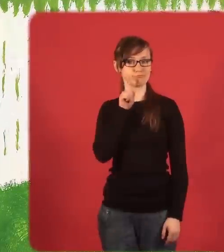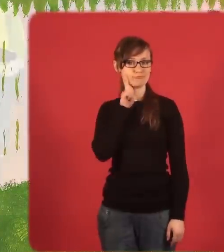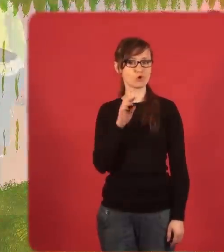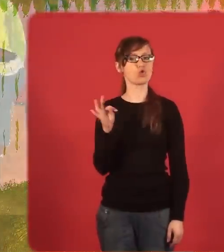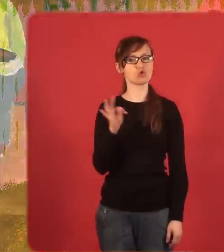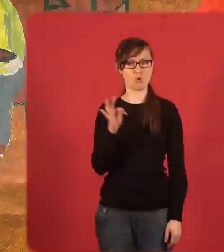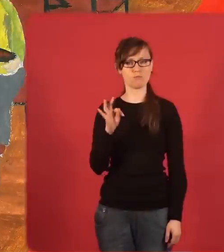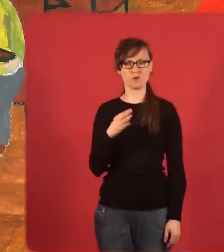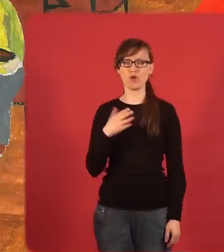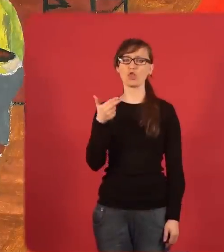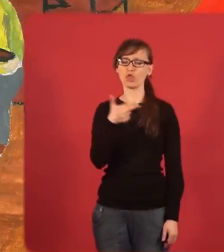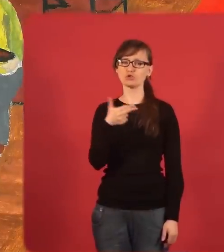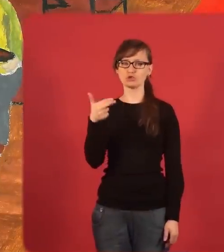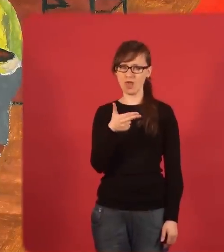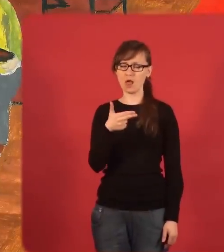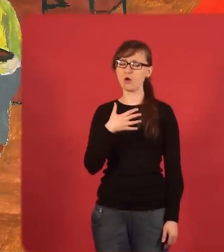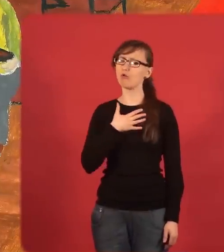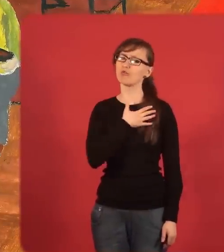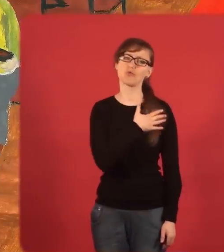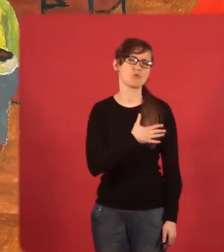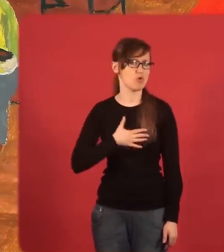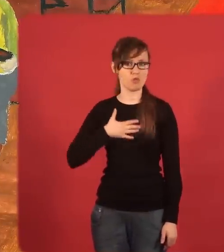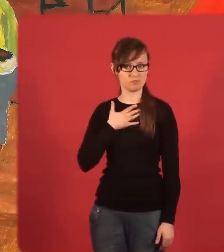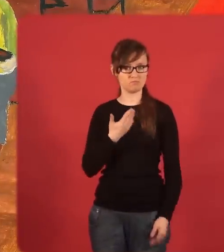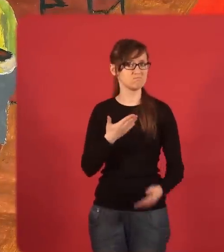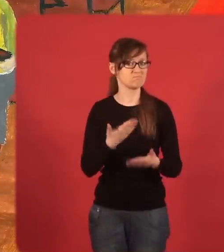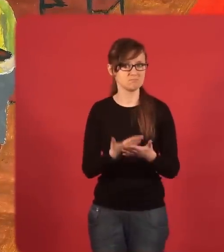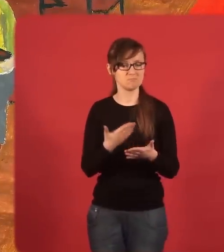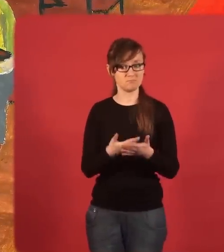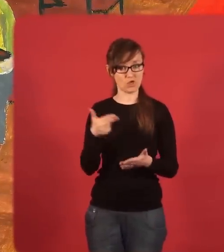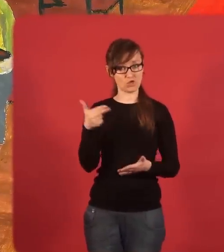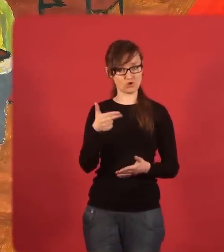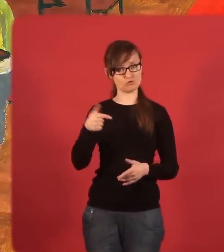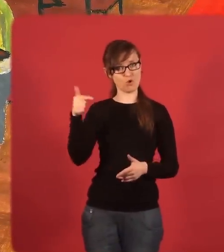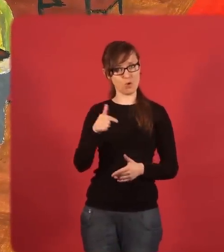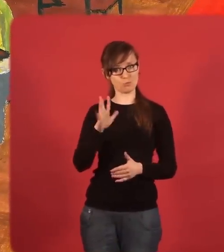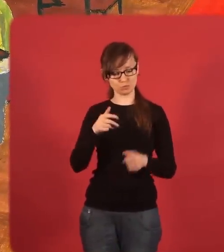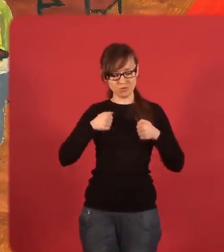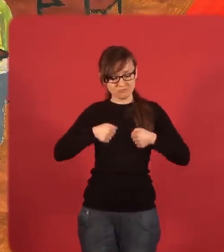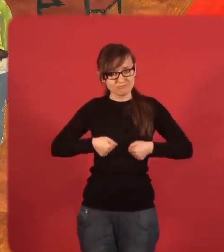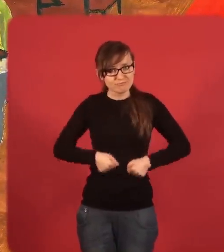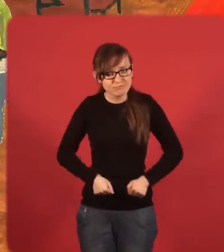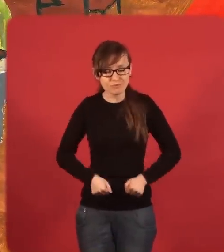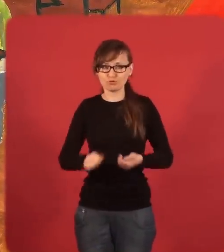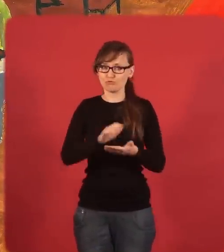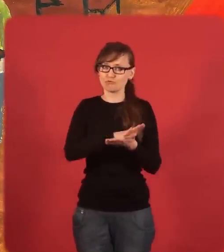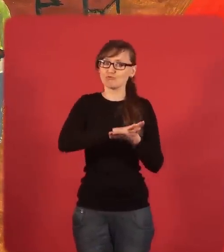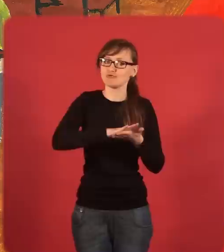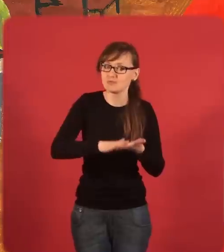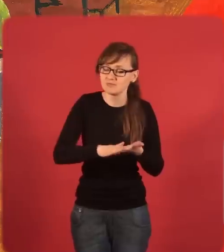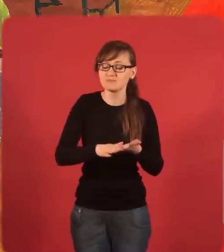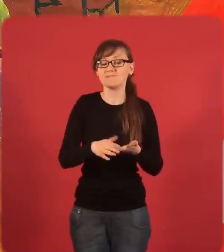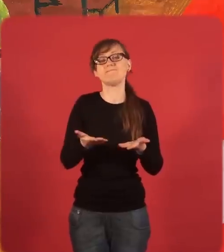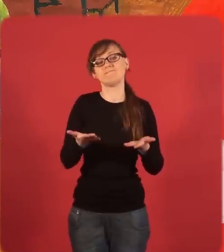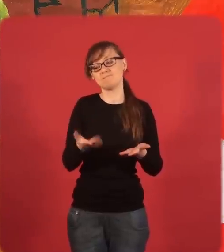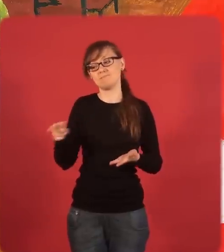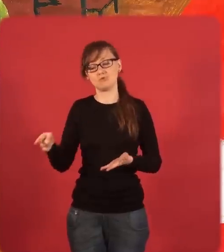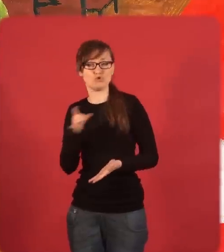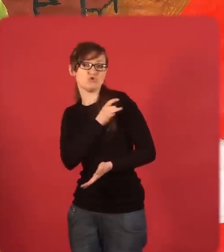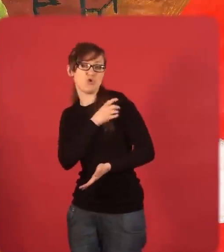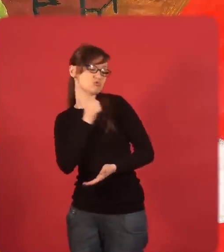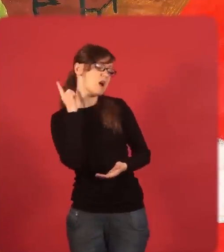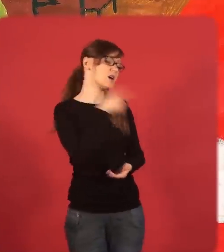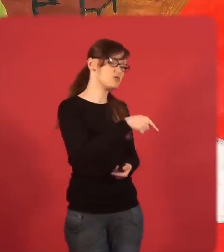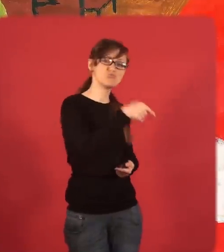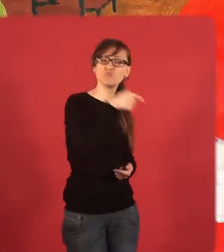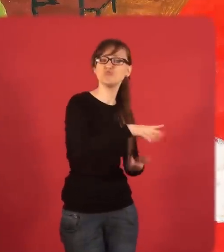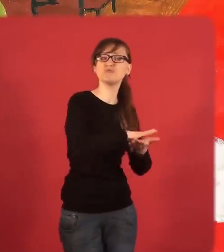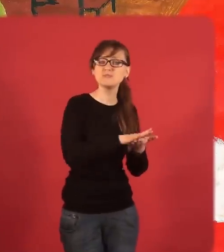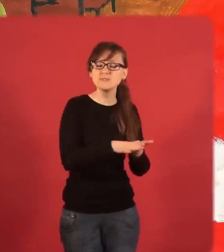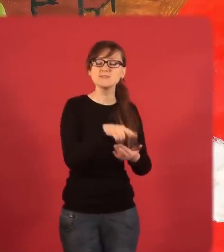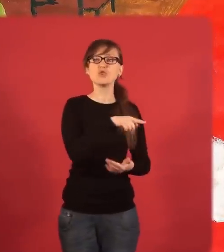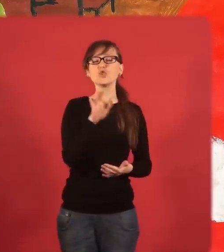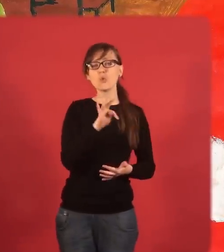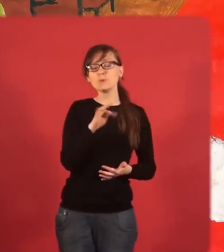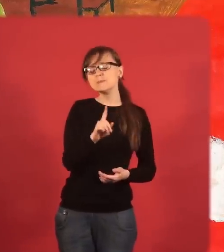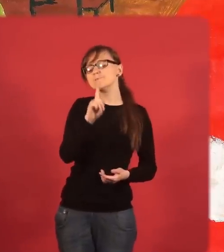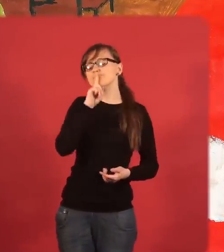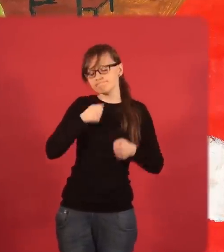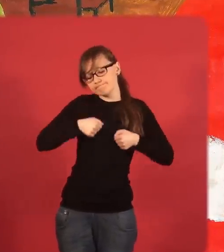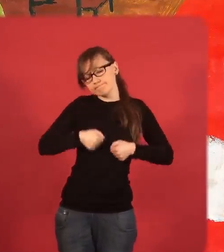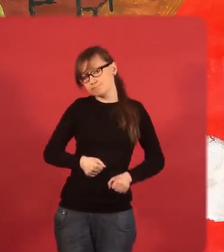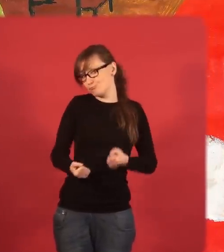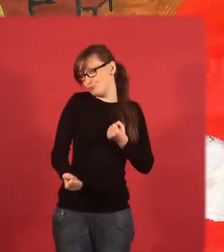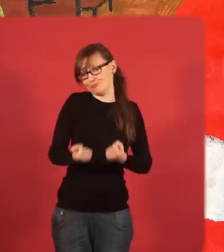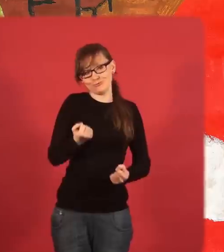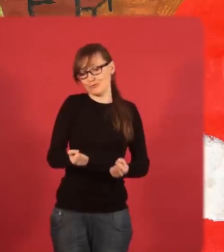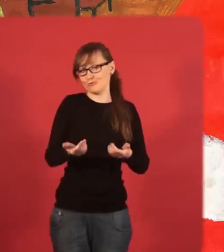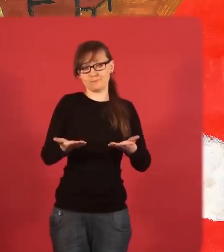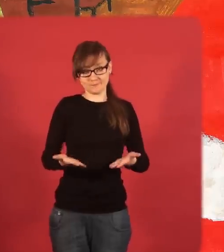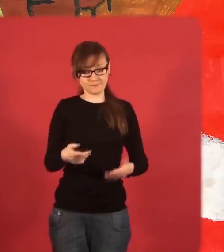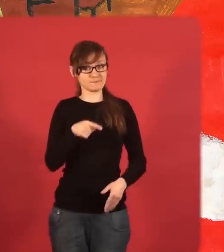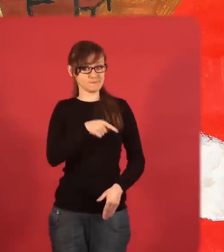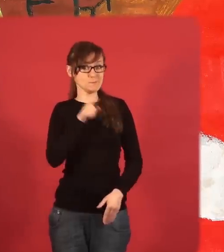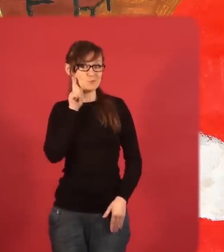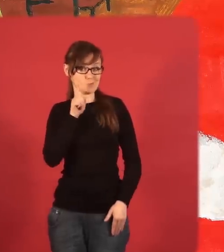Nadeszła niedziela. Tomek -- odmieniony - umyty, uczesany, w czystym, odświętnym ubraniu, w butach, zupełnie inny niż na co dzień, ruszył do szkółki niedzielnej.